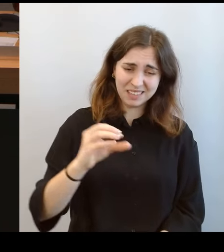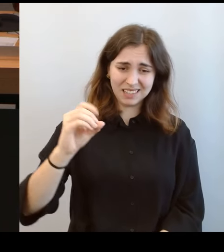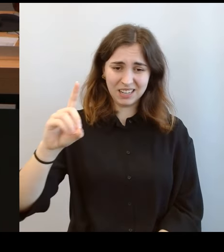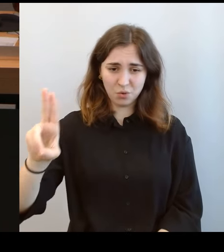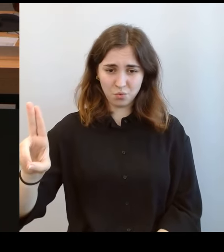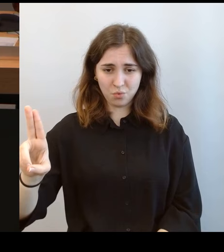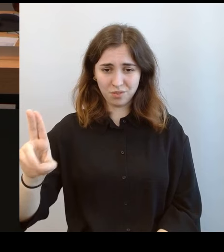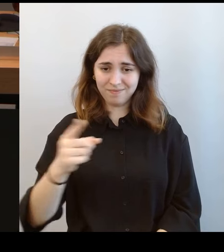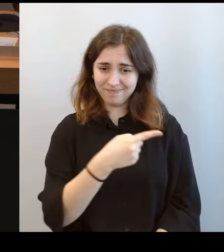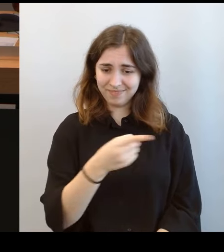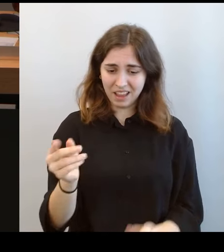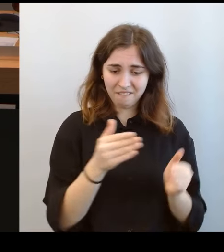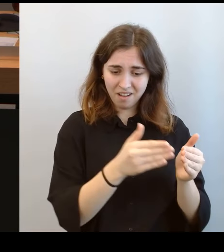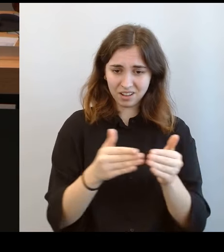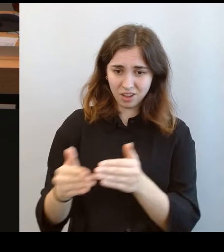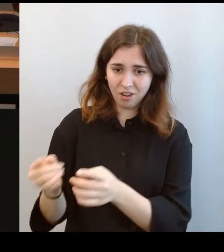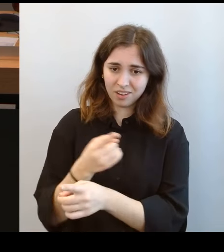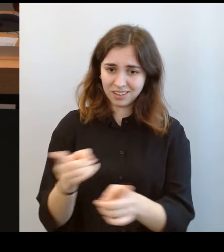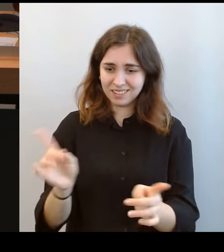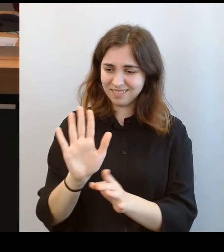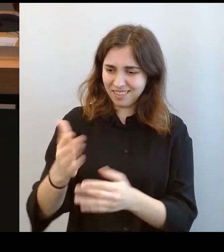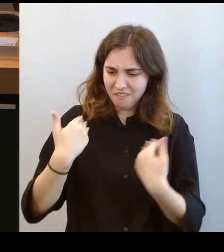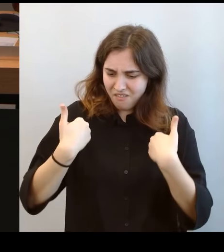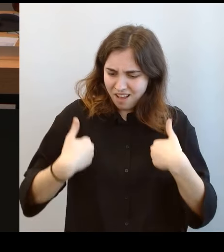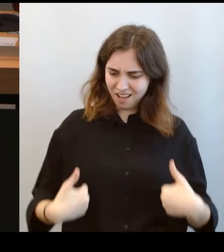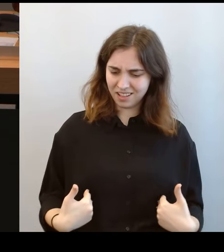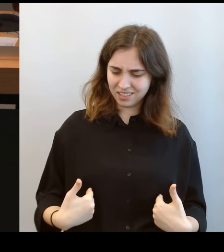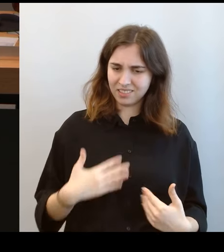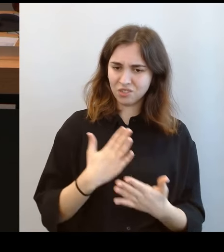Verhalten bei der Aussprache zu dem ersten Besprechungspunkt ein